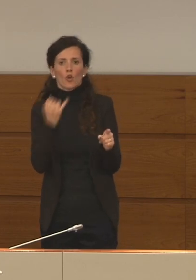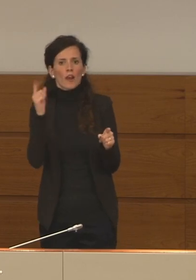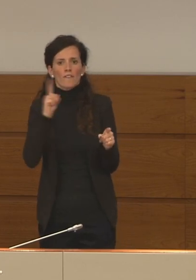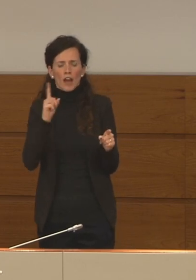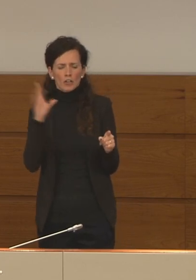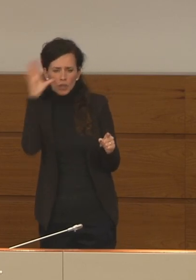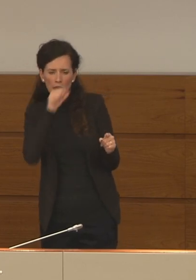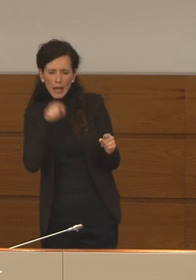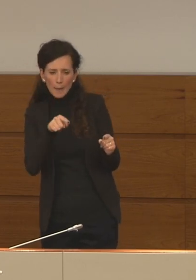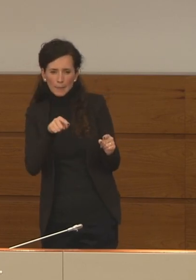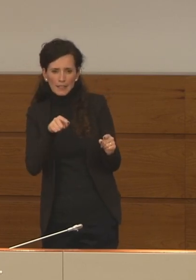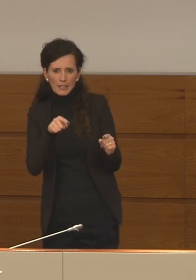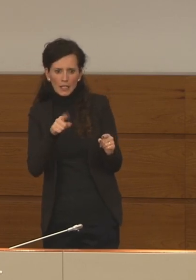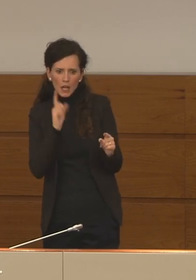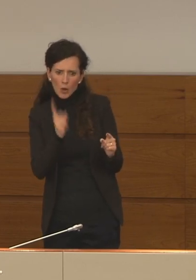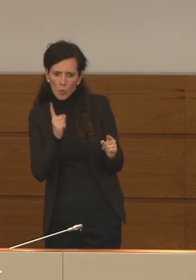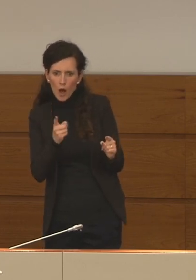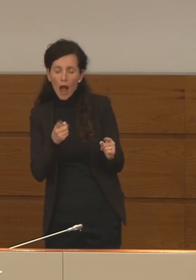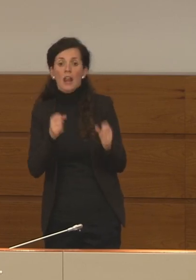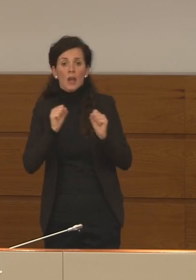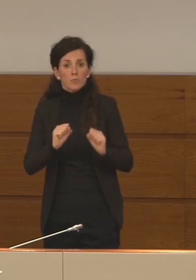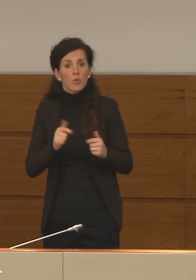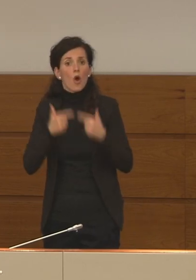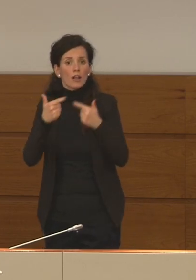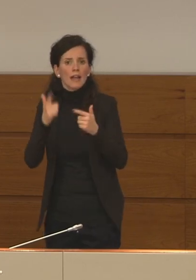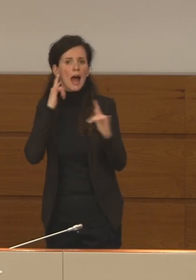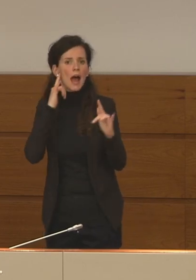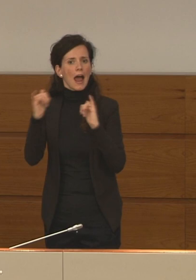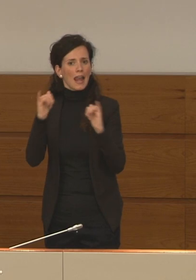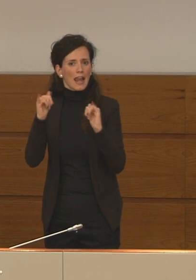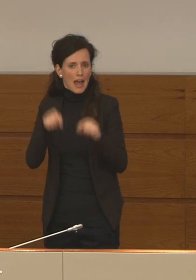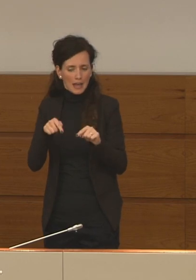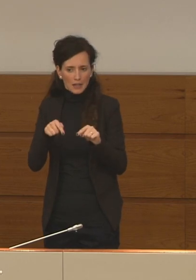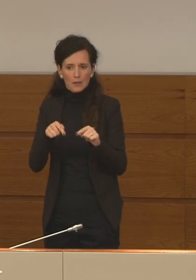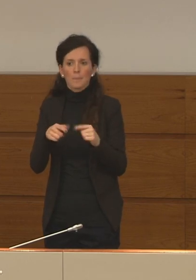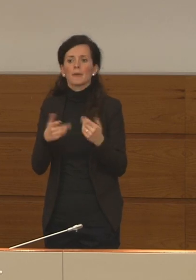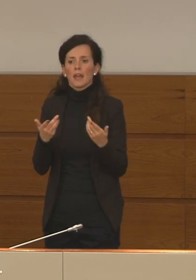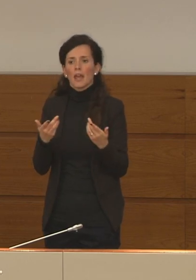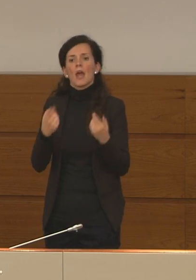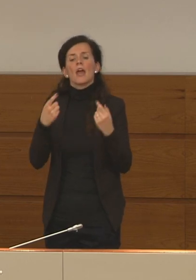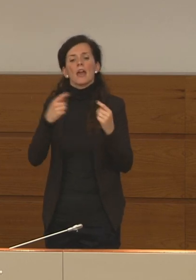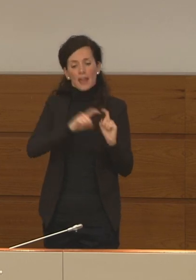e che può creare anche allarme su questa cosa, sta calando ma non